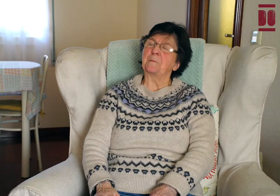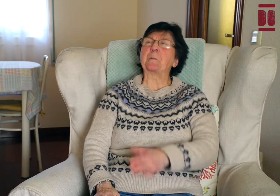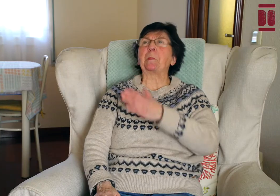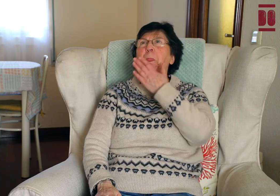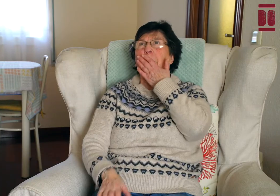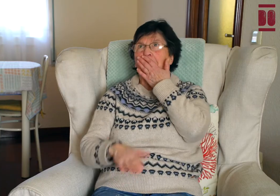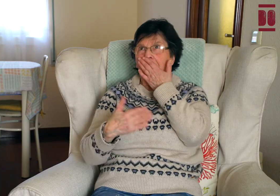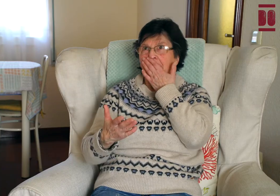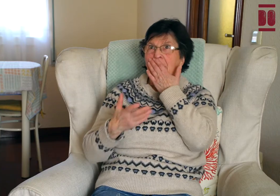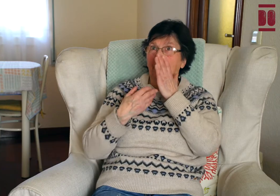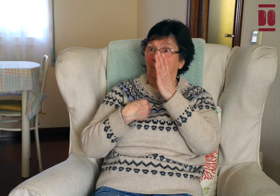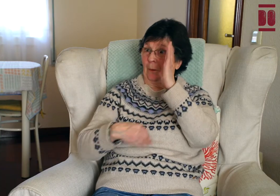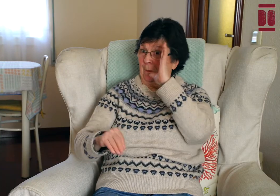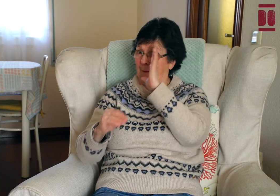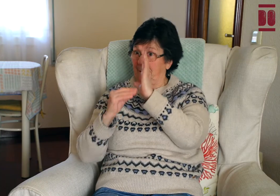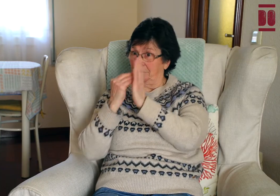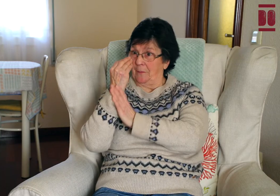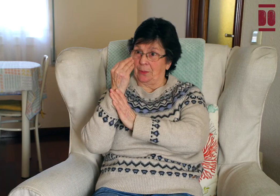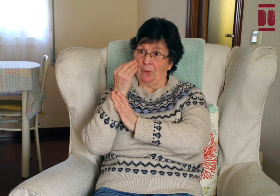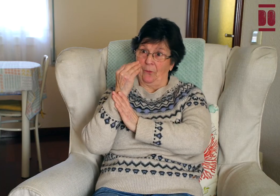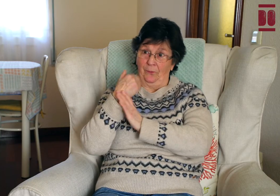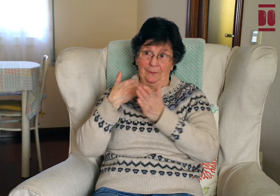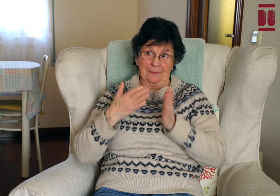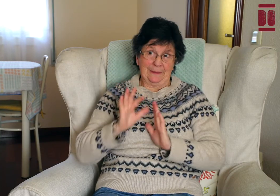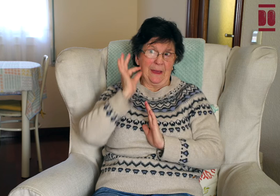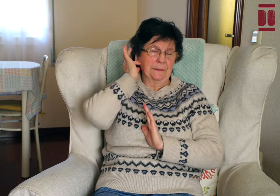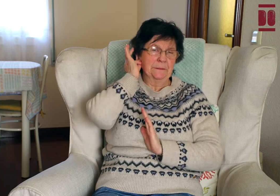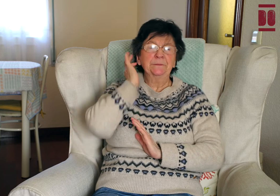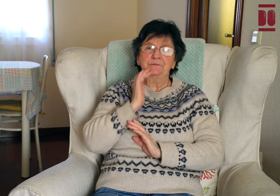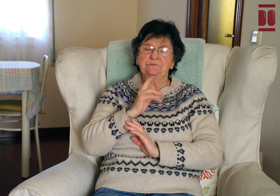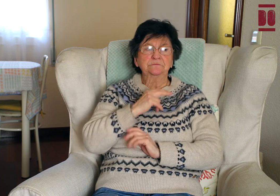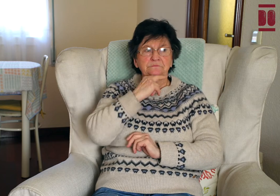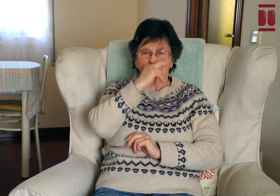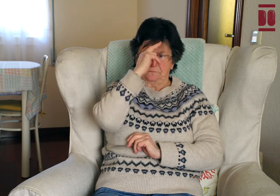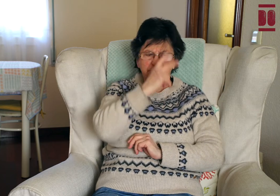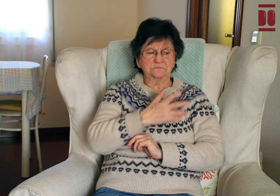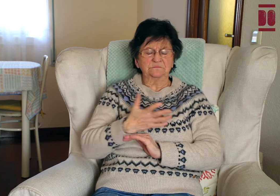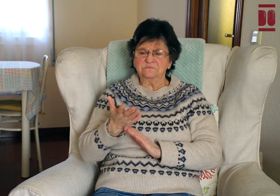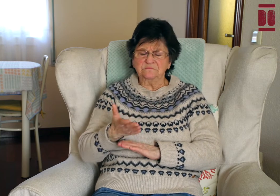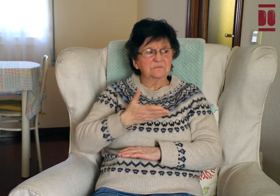Bueno, cuando nació mi hija, el padre preguntaba si era sorda u oyente.